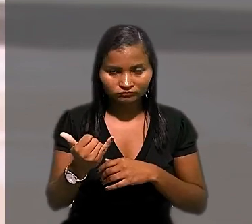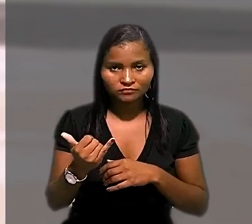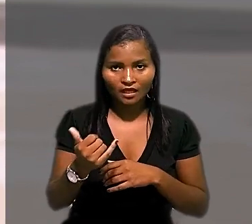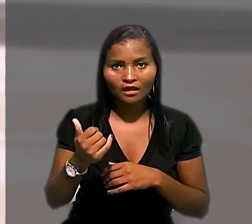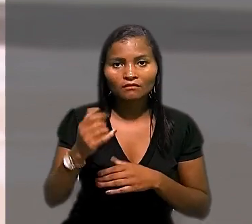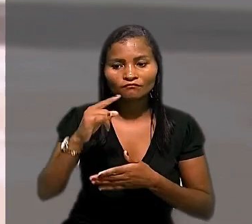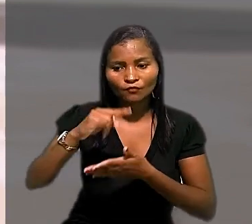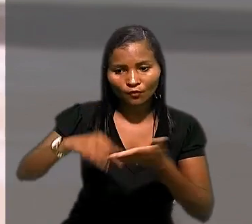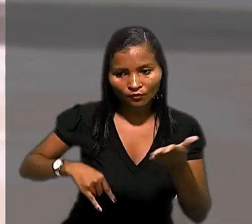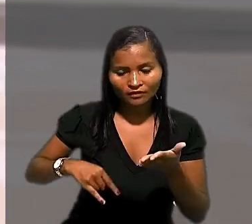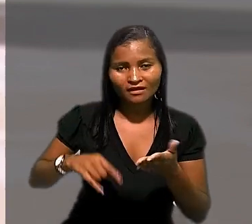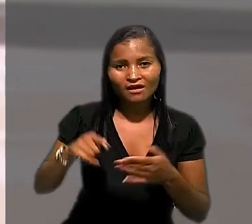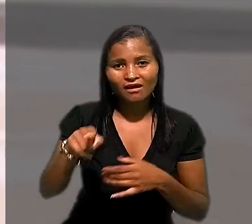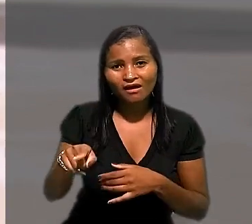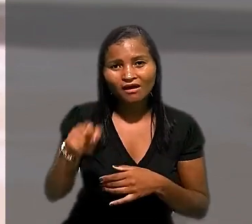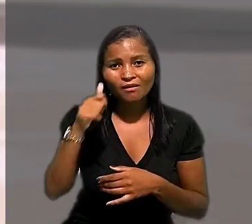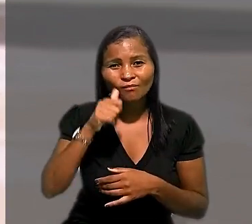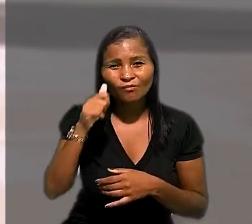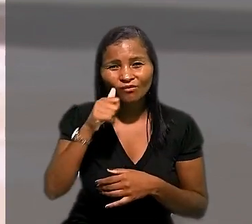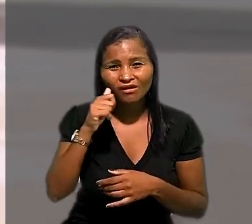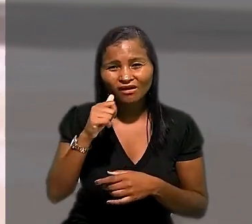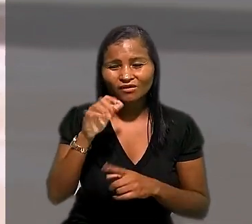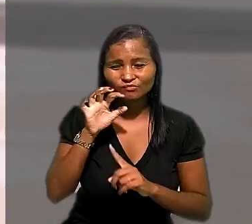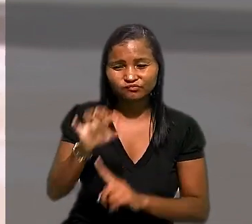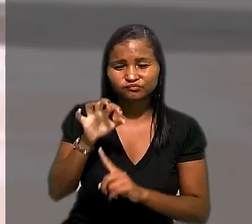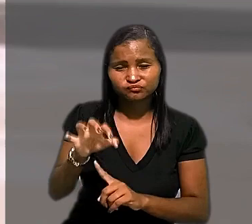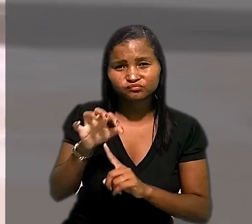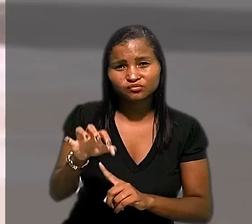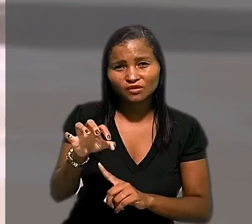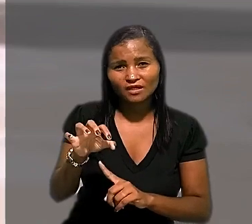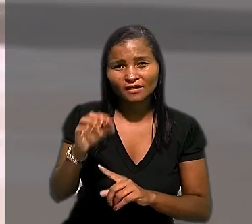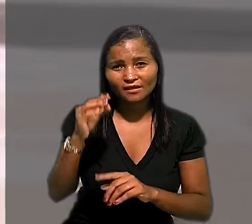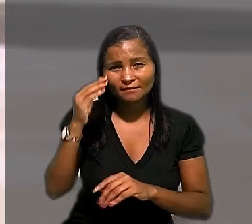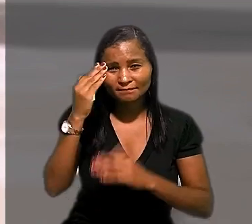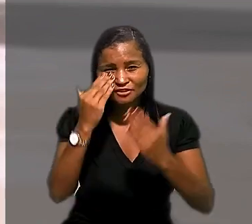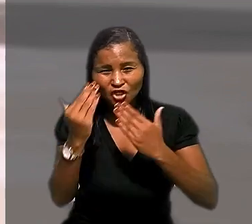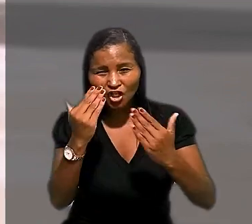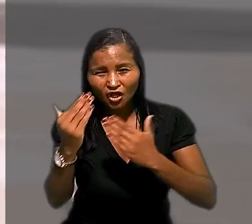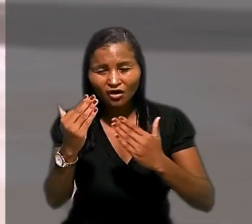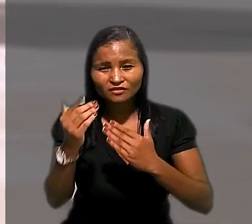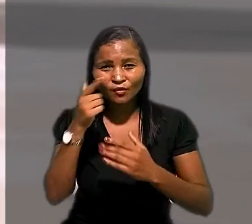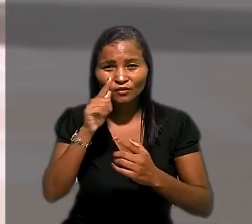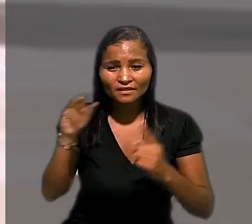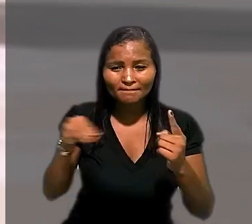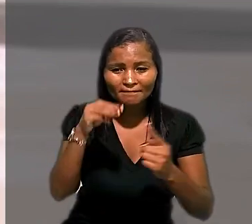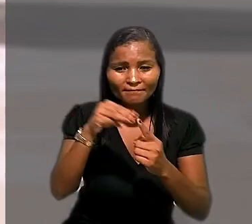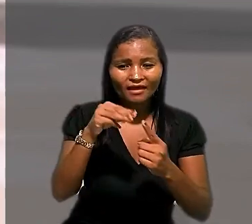que foi contratada, ela sofria forte pressão psicológica para cumprir metas e apresentar